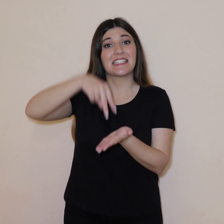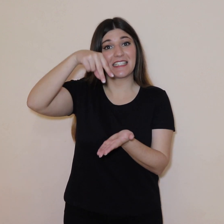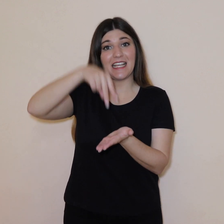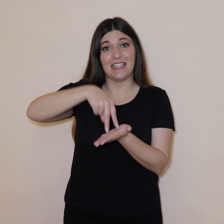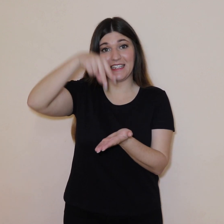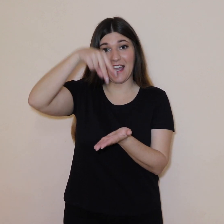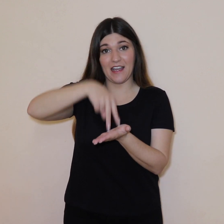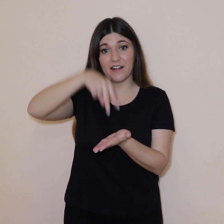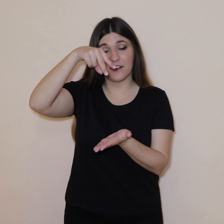Saltar